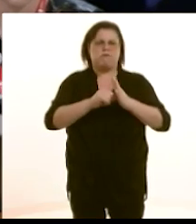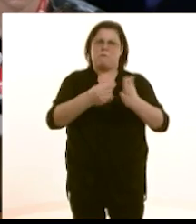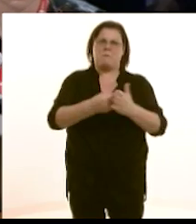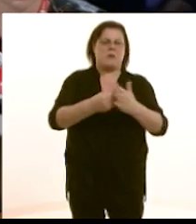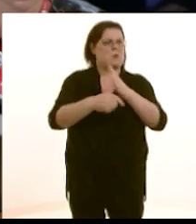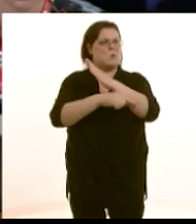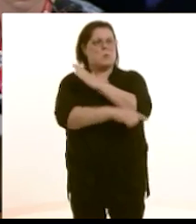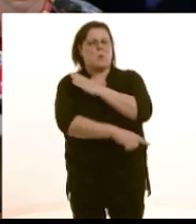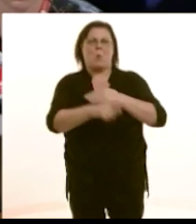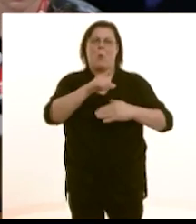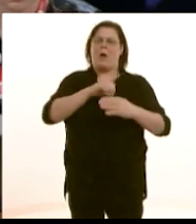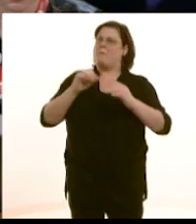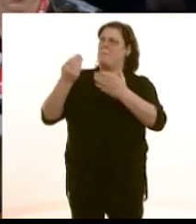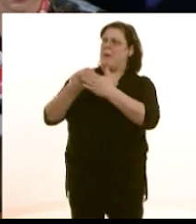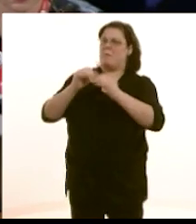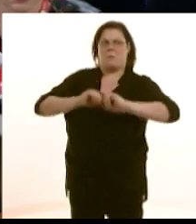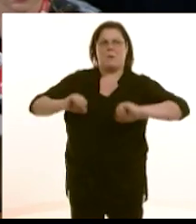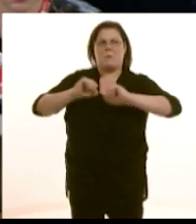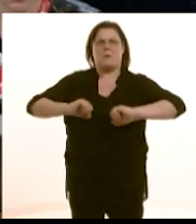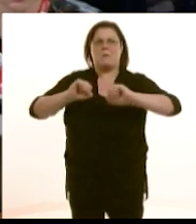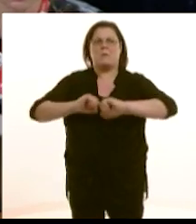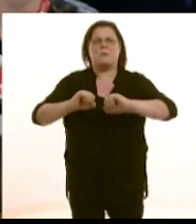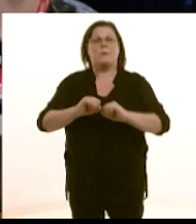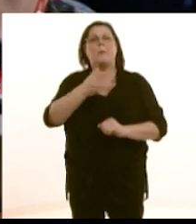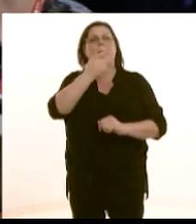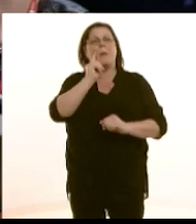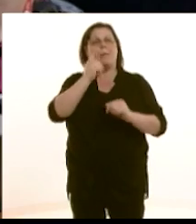i felly ofyn: mewn sefyllfaoedd lle mae pobl yn wynebu caledi oír fathóac maeír Dirprwy